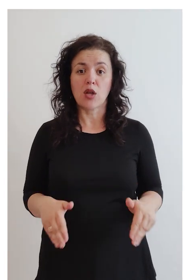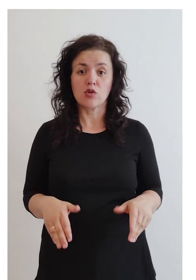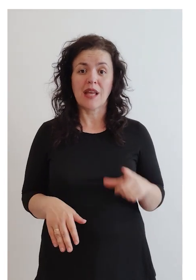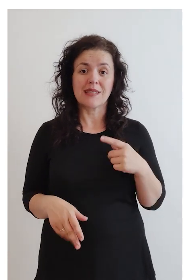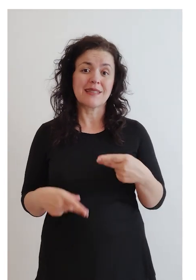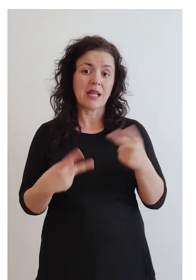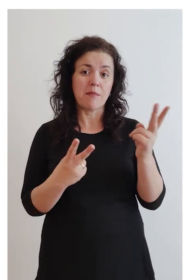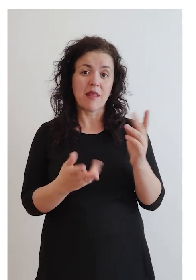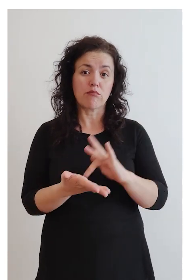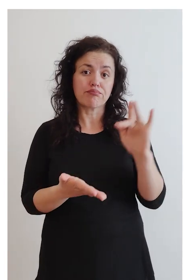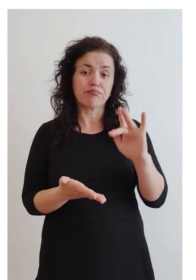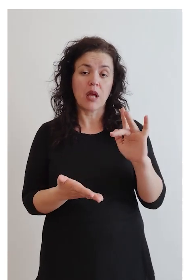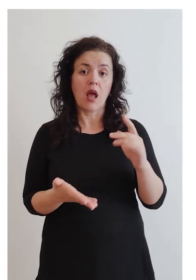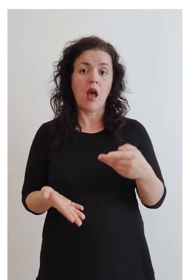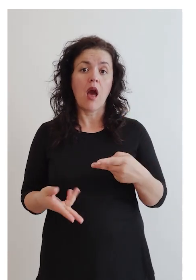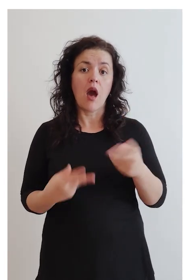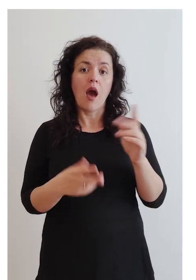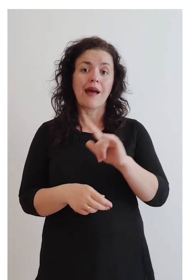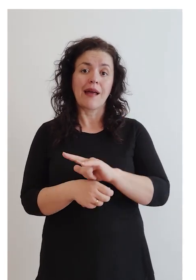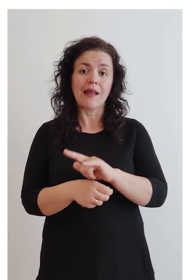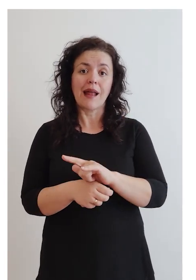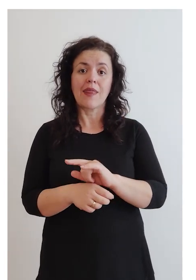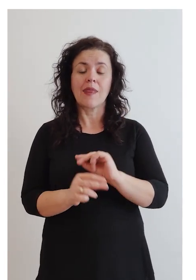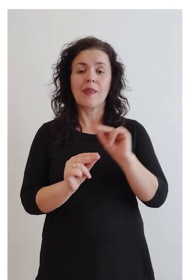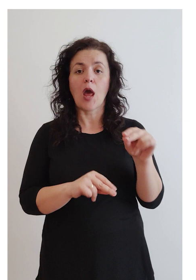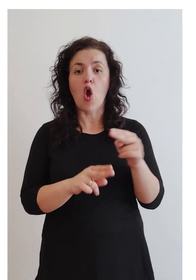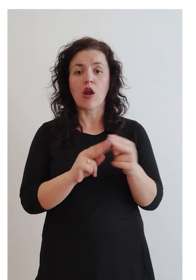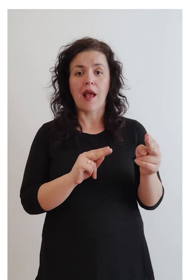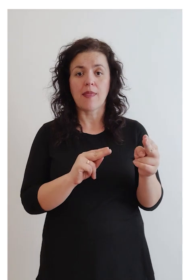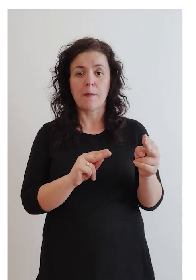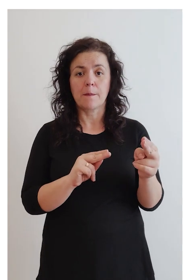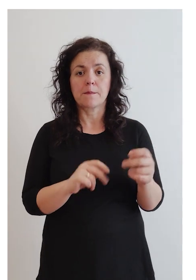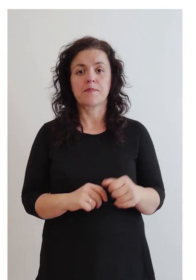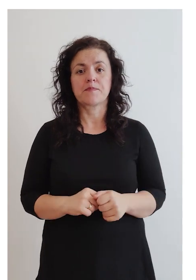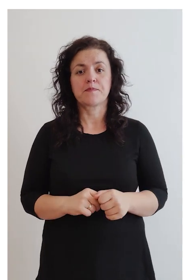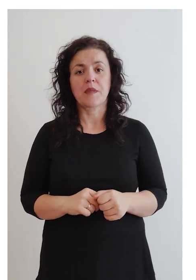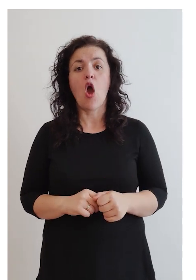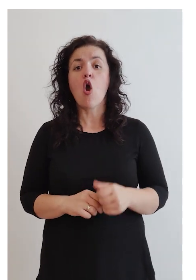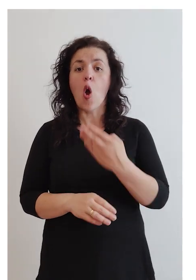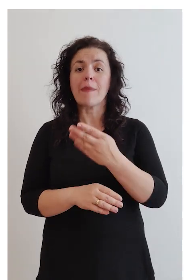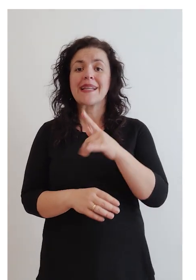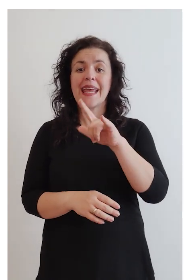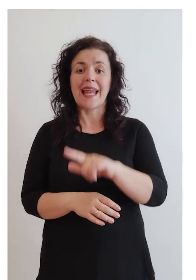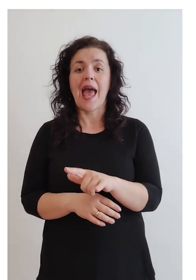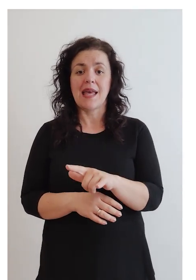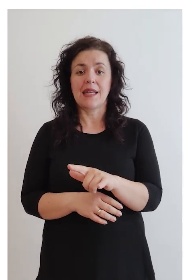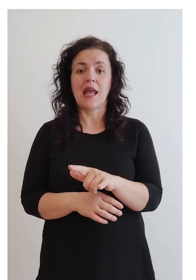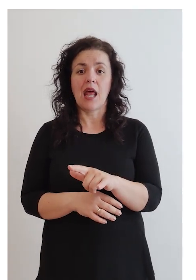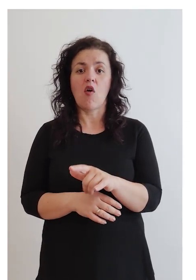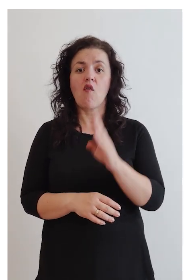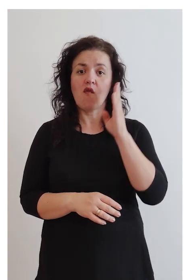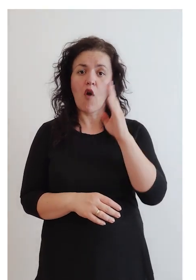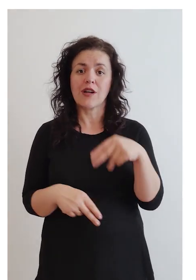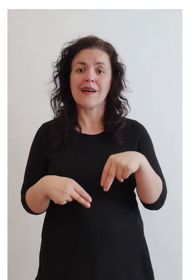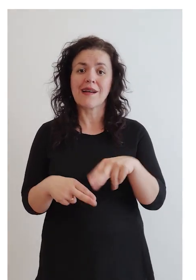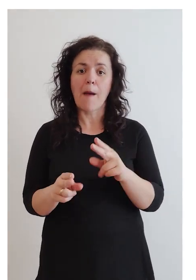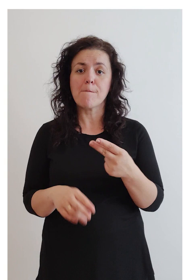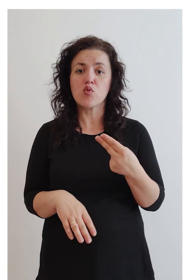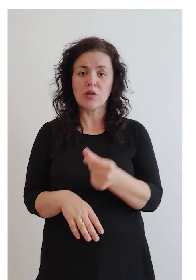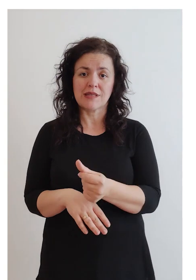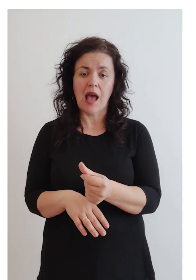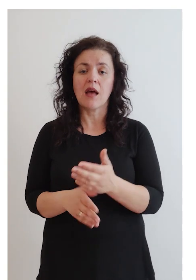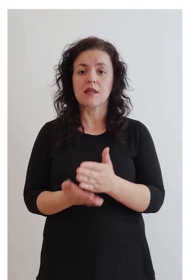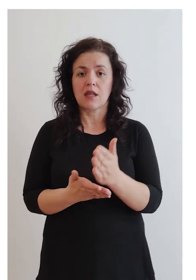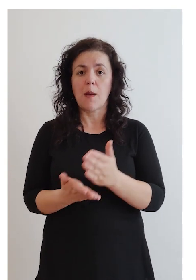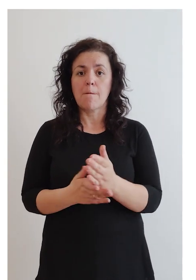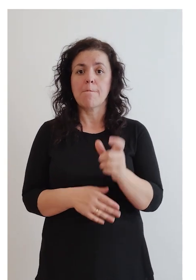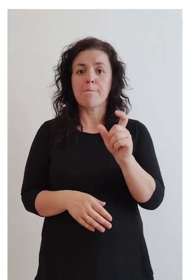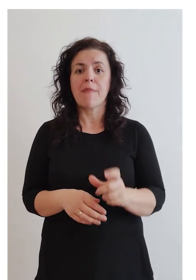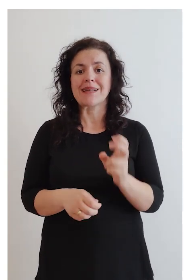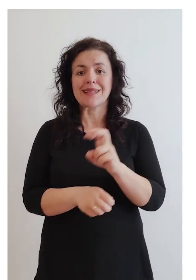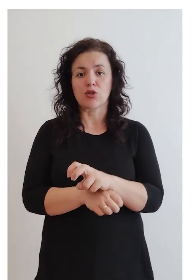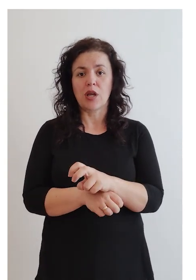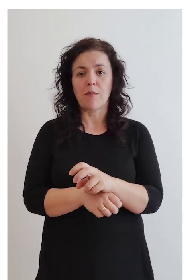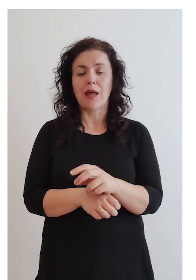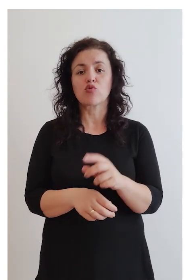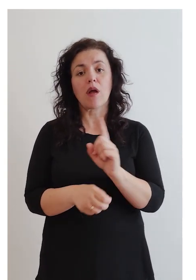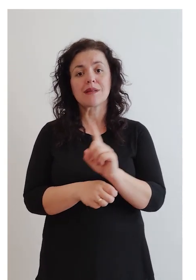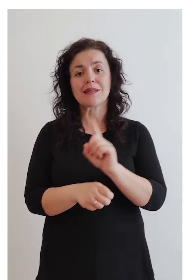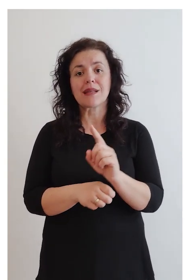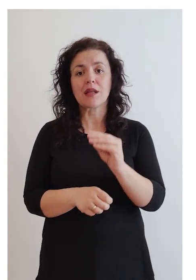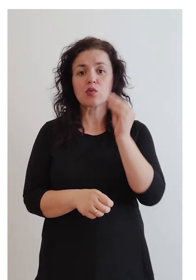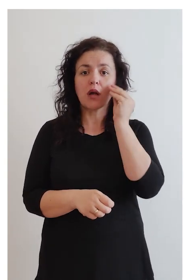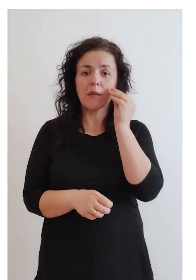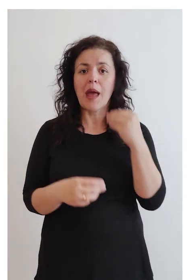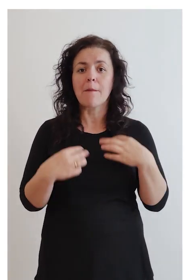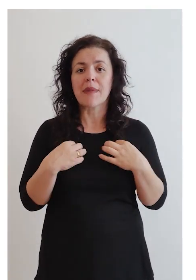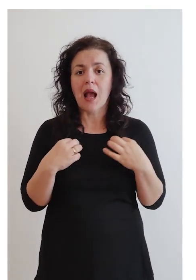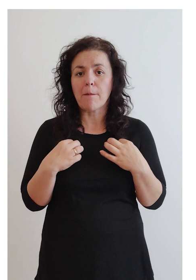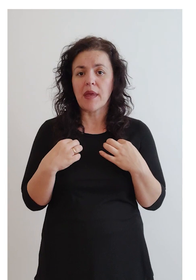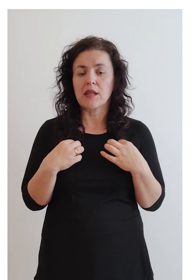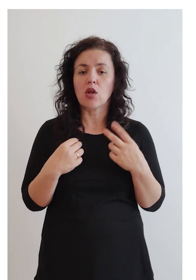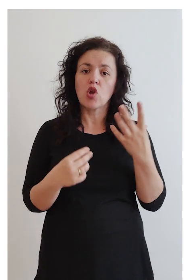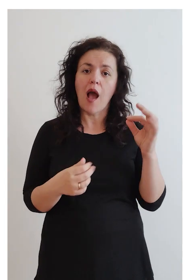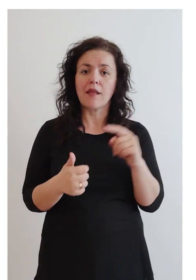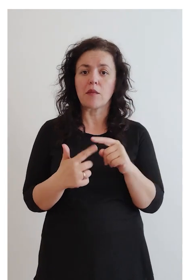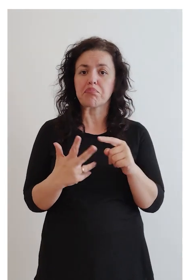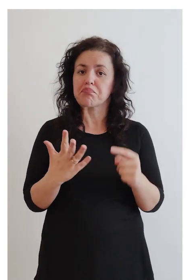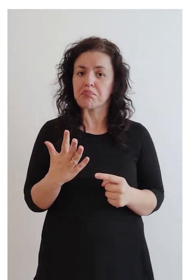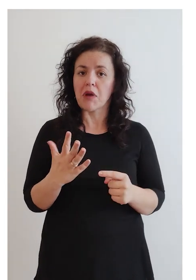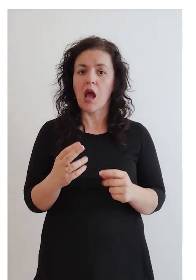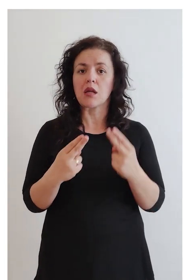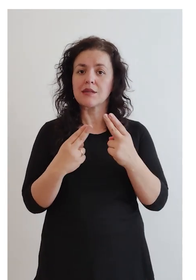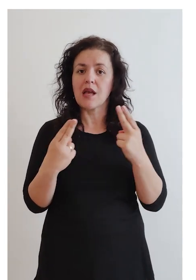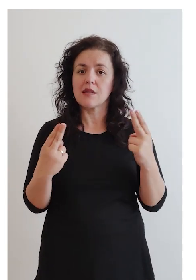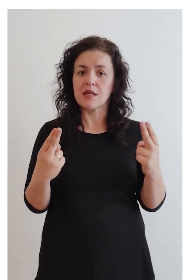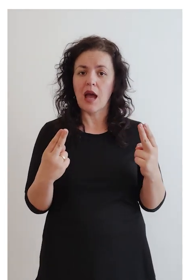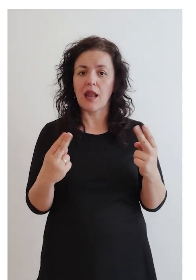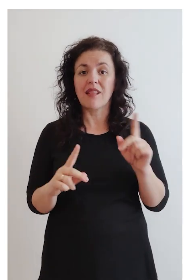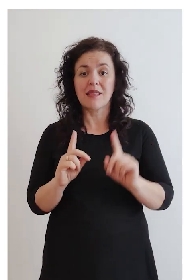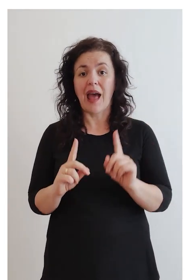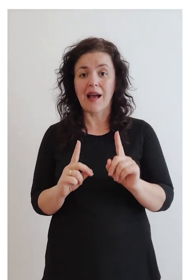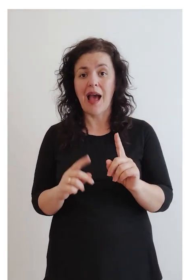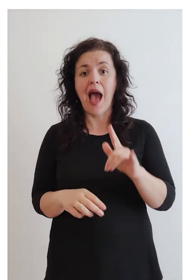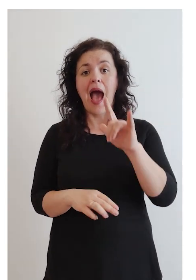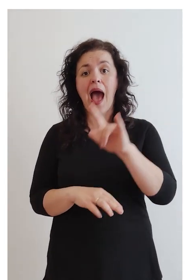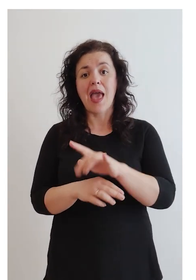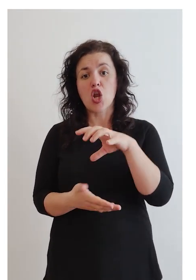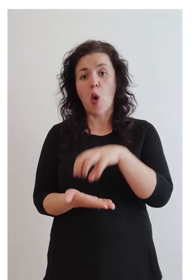Companiile aeriene vor rambursa adesea pasagerii pentru articole de toaletă, îmbrăcăminte și alte articole esențiale dacă aeroportul de sosire este departe de zona de domiciliu a pasagerului